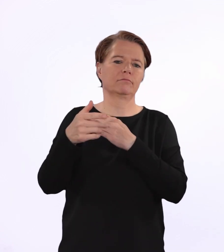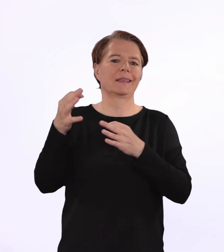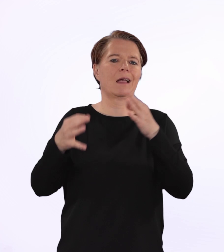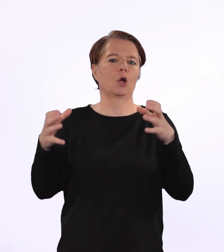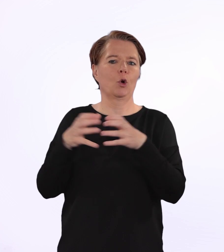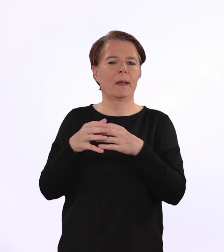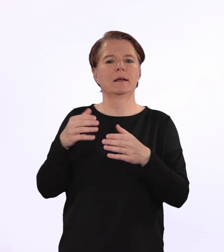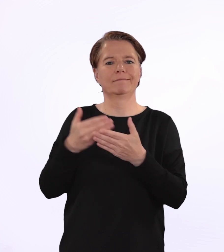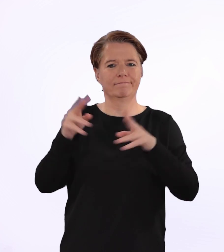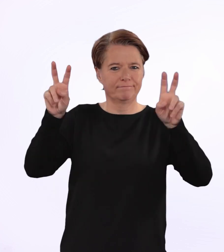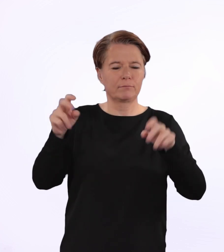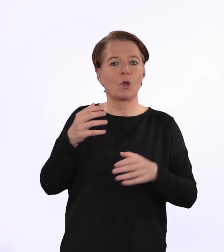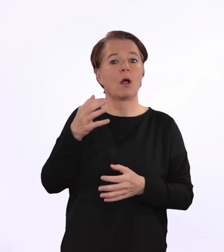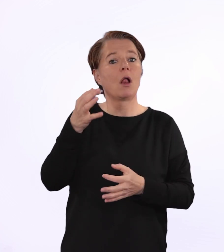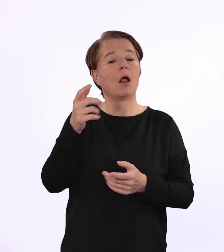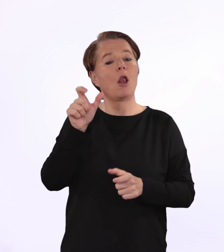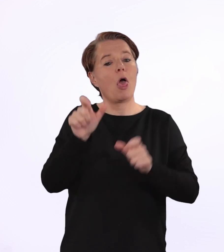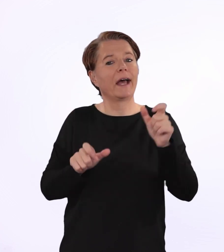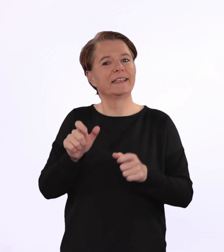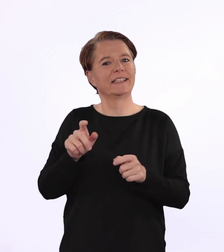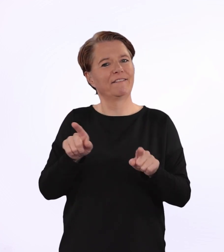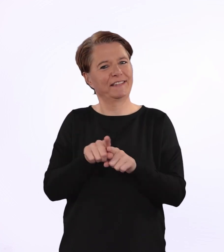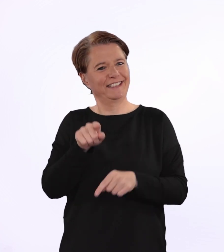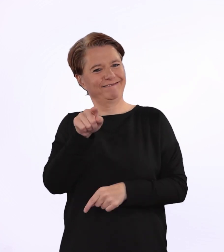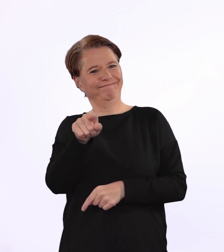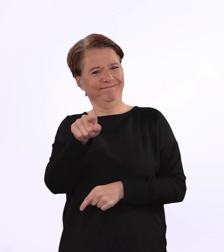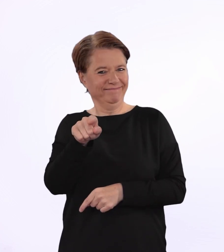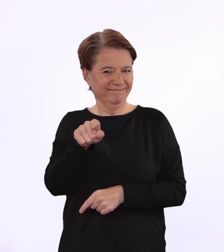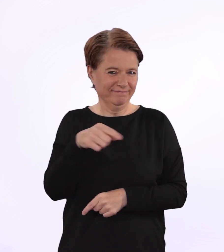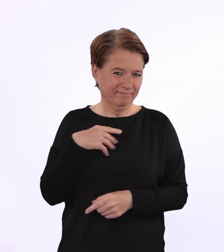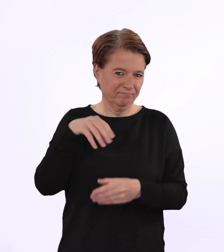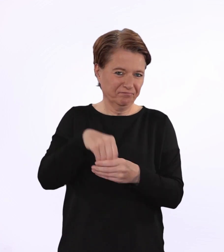mit der Theatergruppe "Leute wie die", wo wir vier Wochen lang